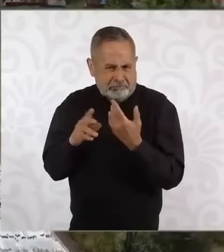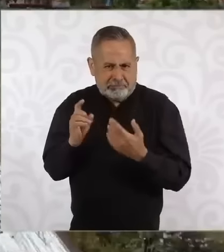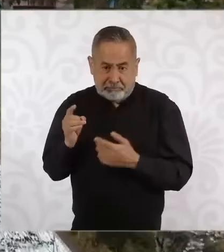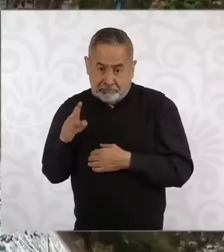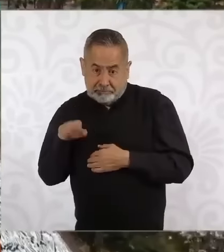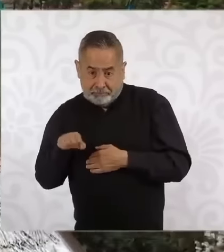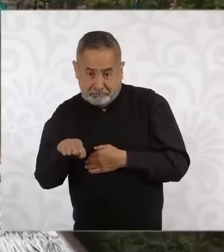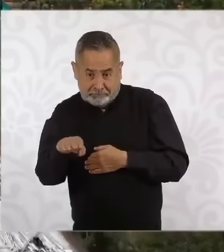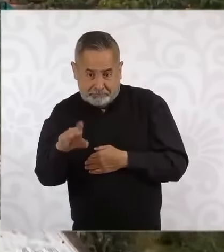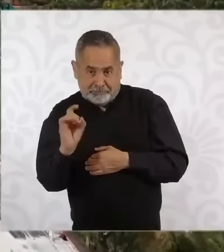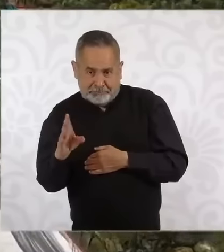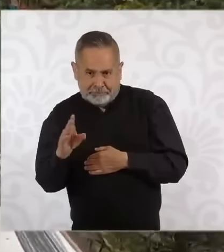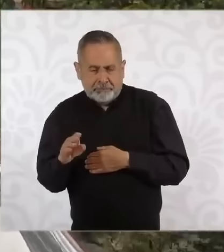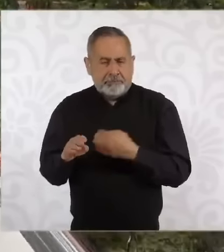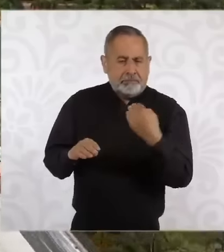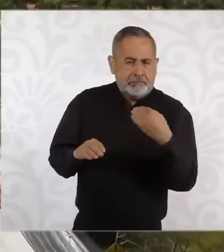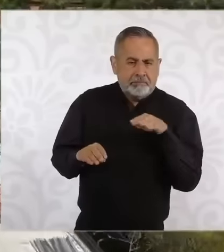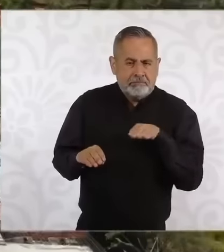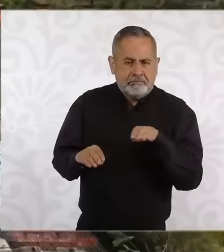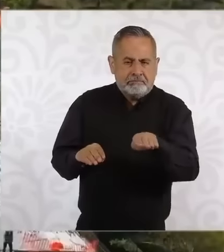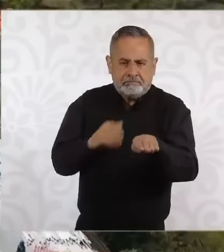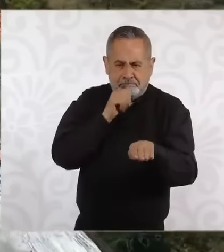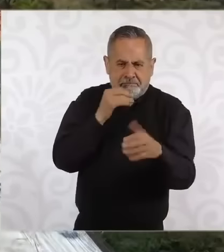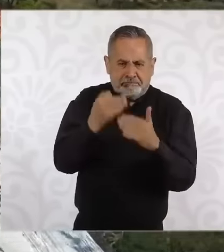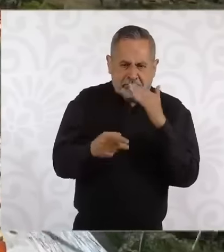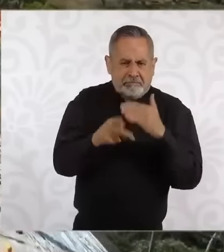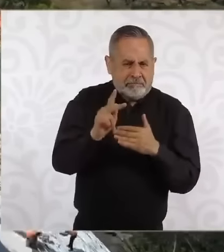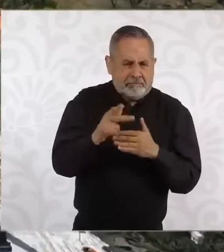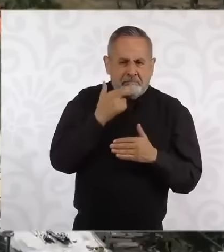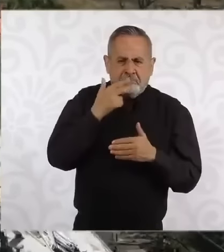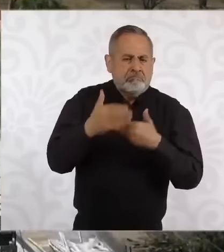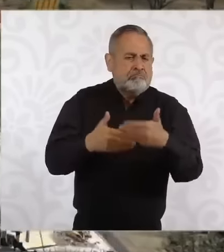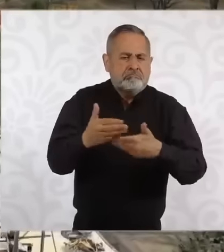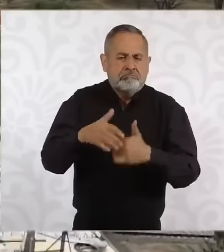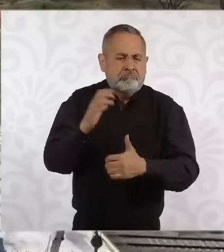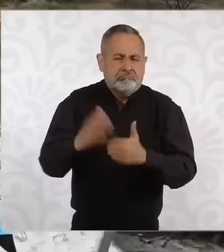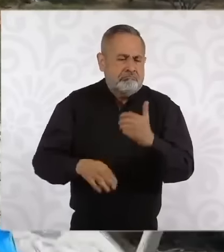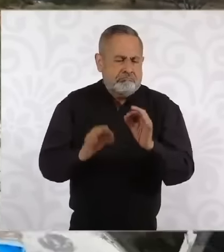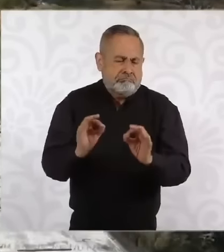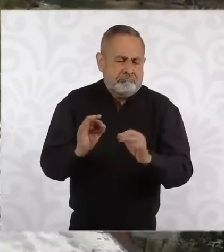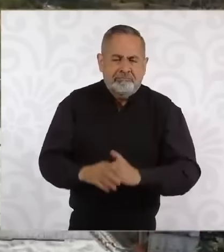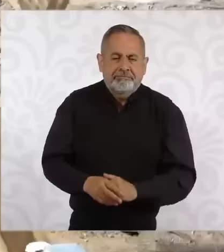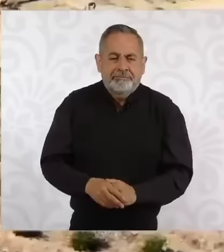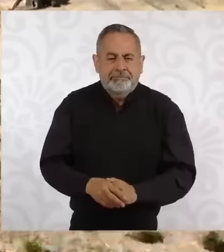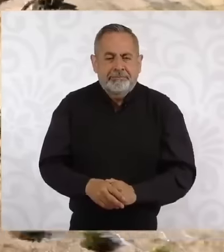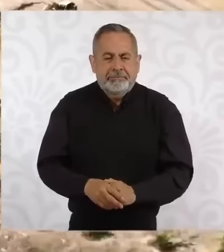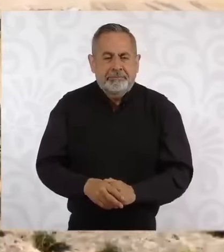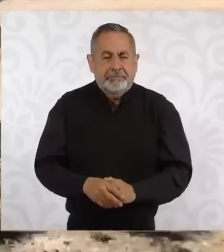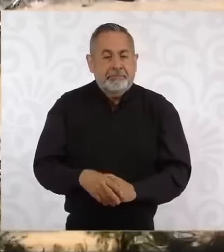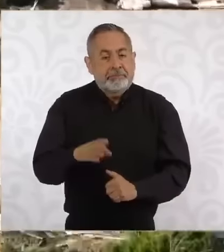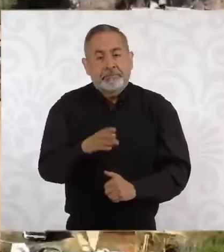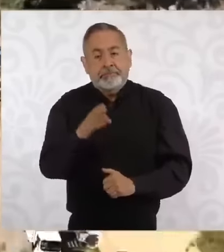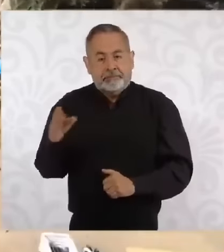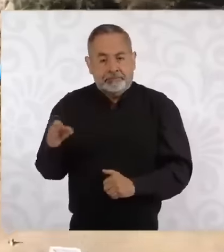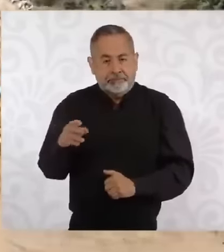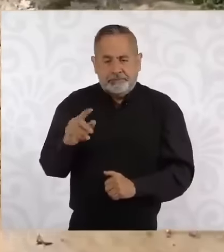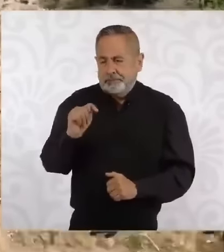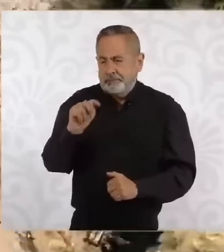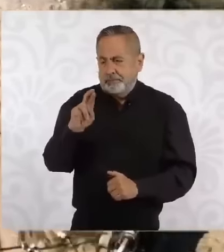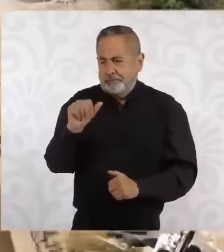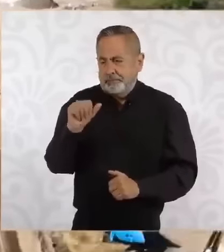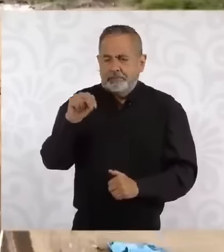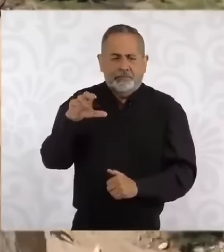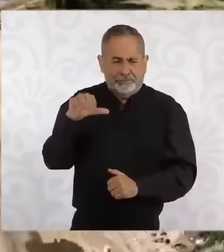este está inclusive más adelantado que el de Arco Norte. Eh acá las trancas que son estos puentes